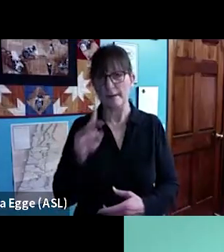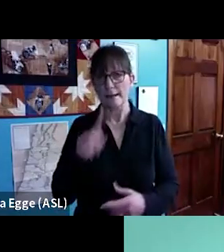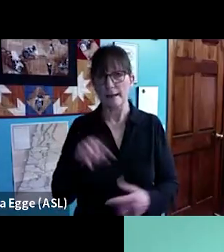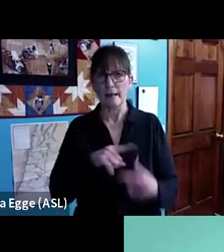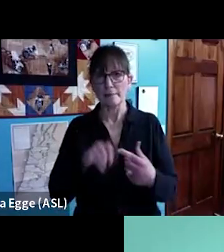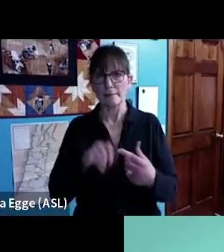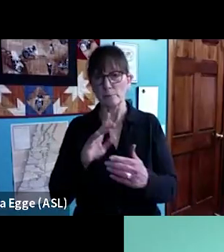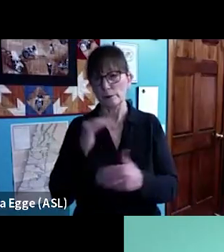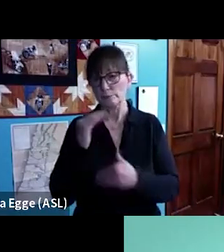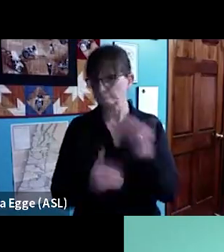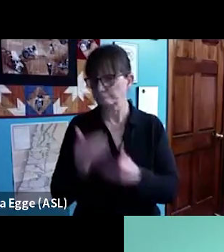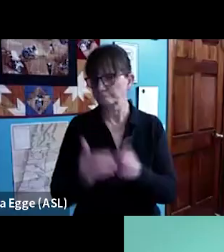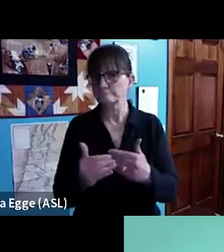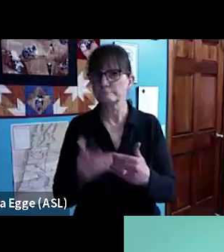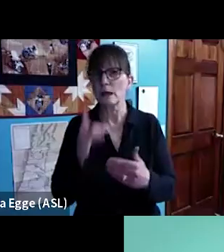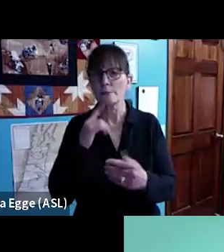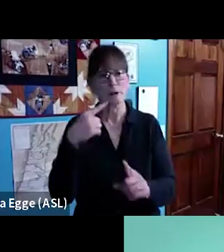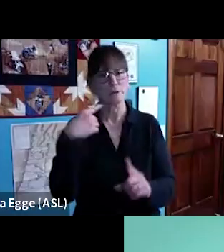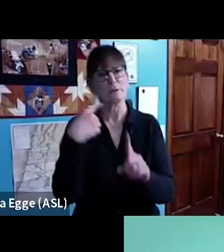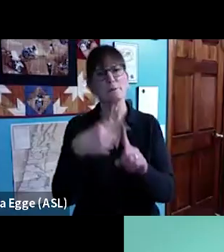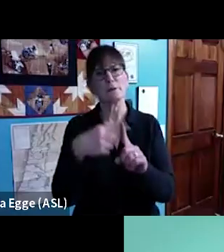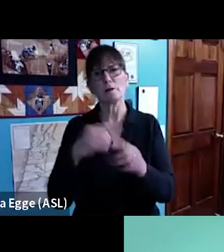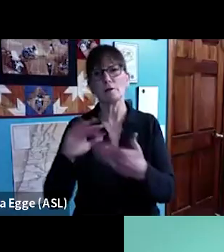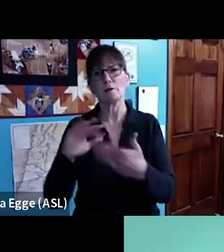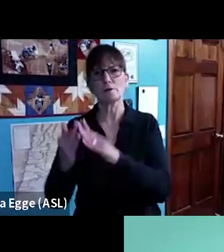Jarita tal vez tenga algo de información sobre el iClaim,